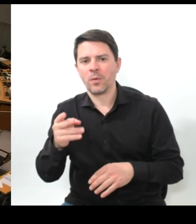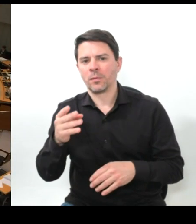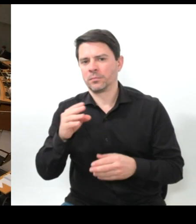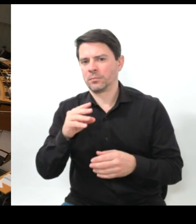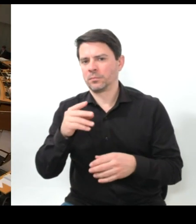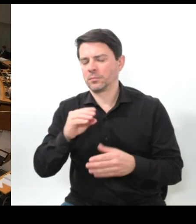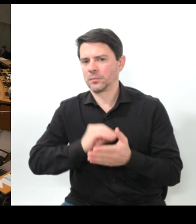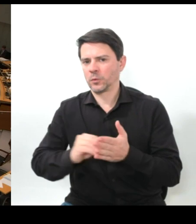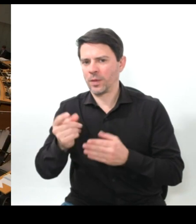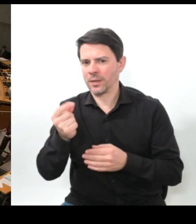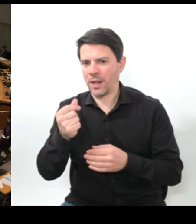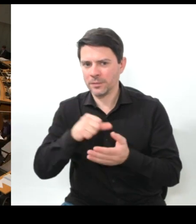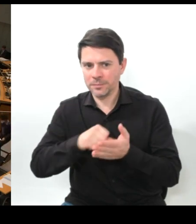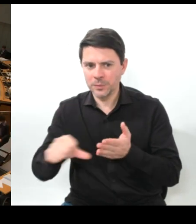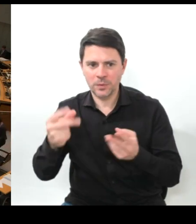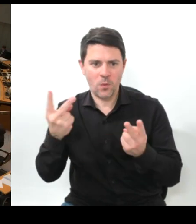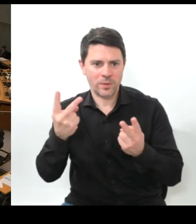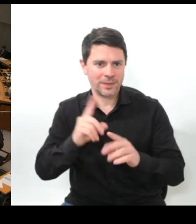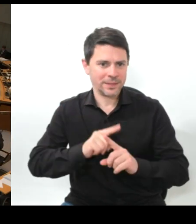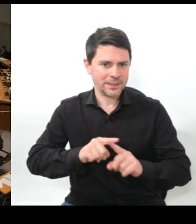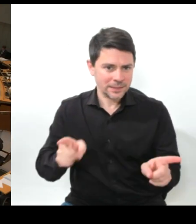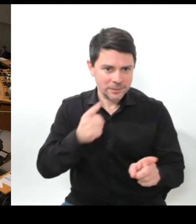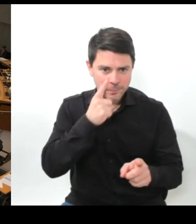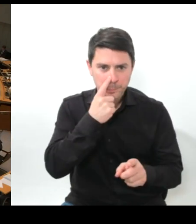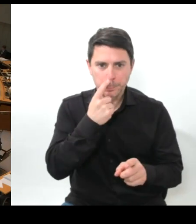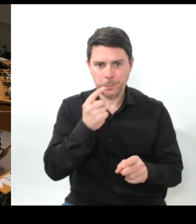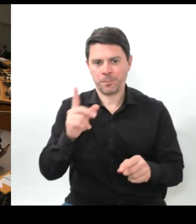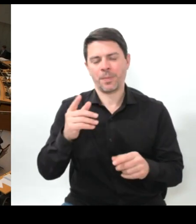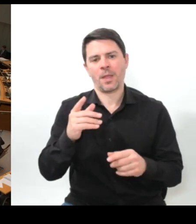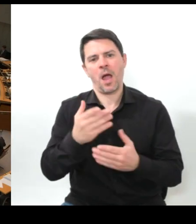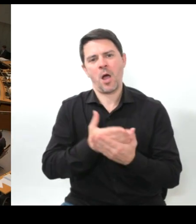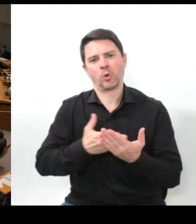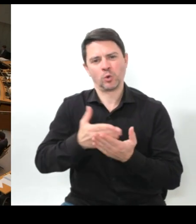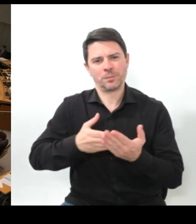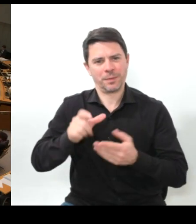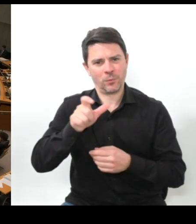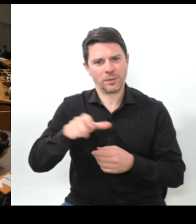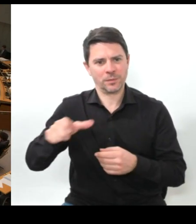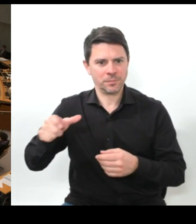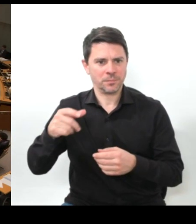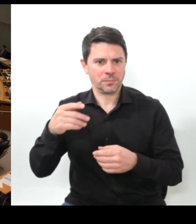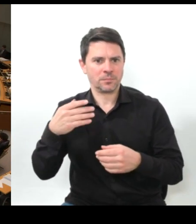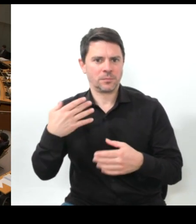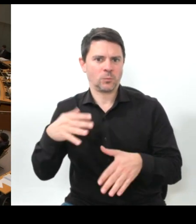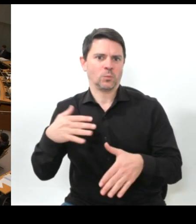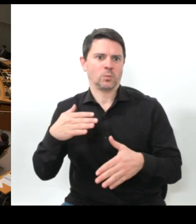Weil das eben so ist, ist es keine Kleinigkeit, das Schulgeld in den Gesundheitsberufen in Berlin abzuschaffen.